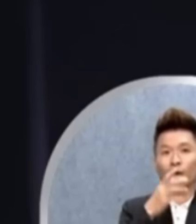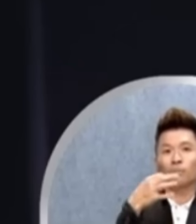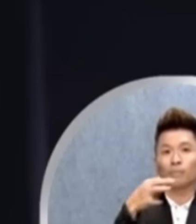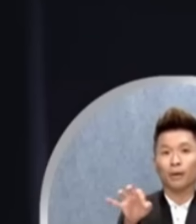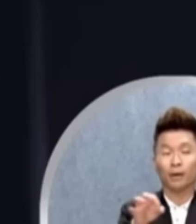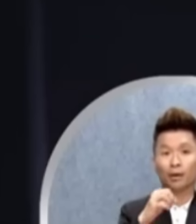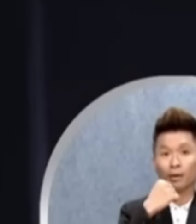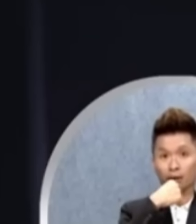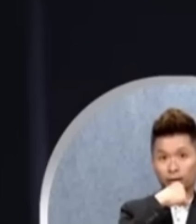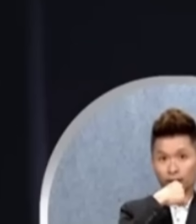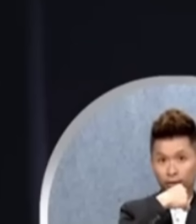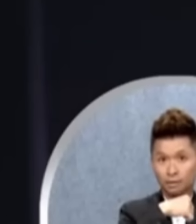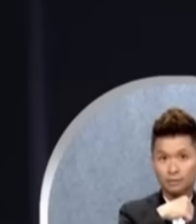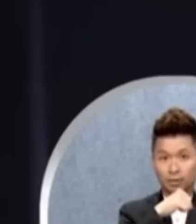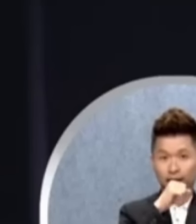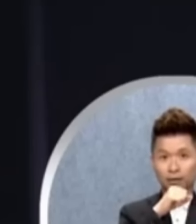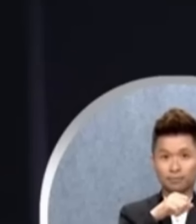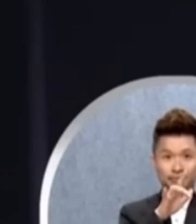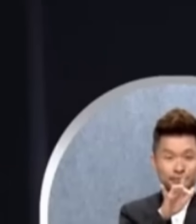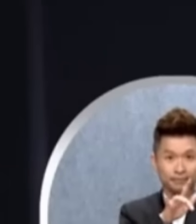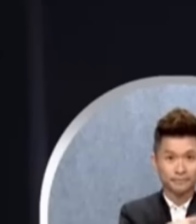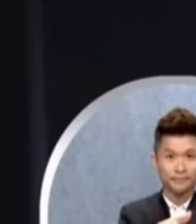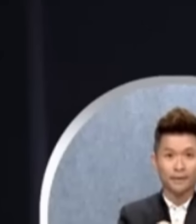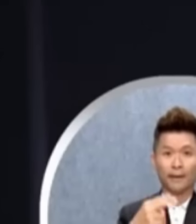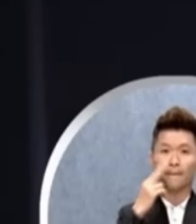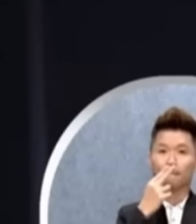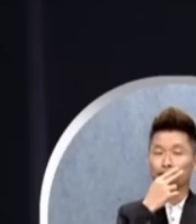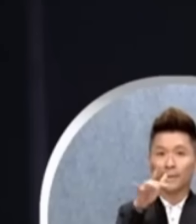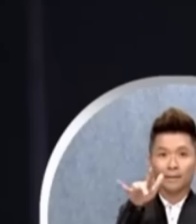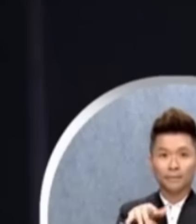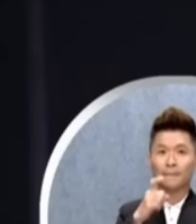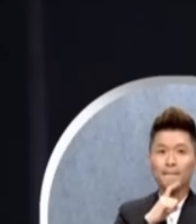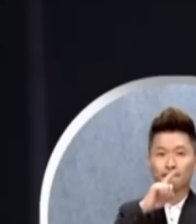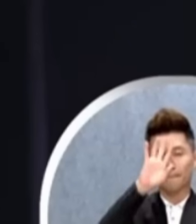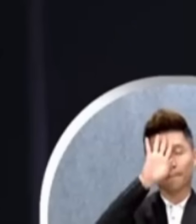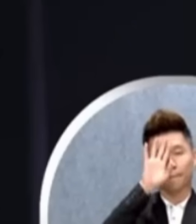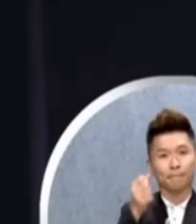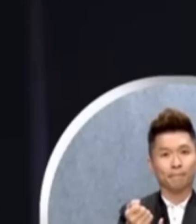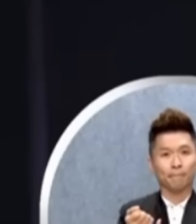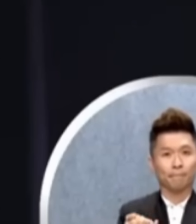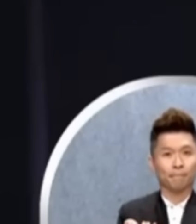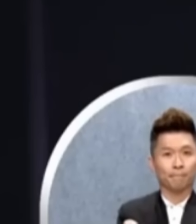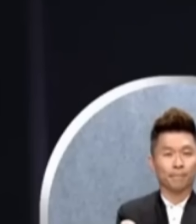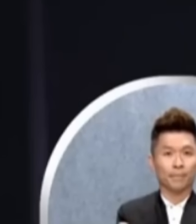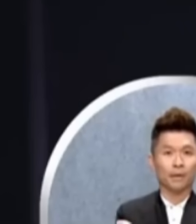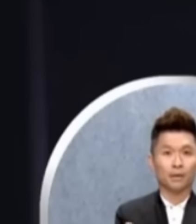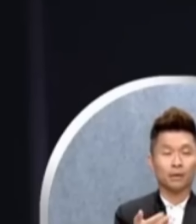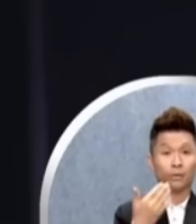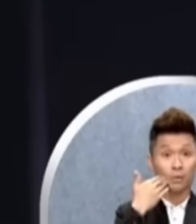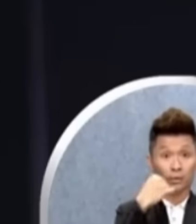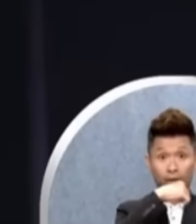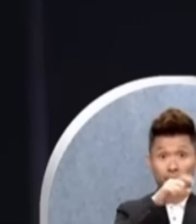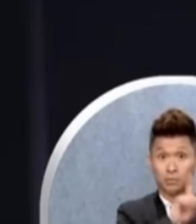台獨比梅毒還可怕 梅毒害你婆孩子 台獨就害了2300萬同胞 因此我們絕對不考慮